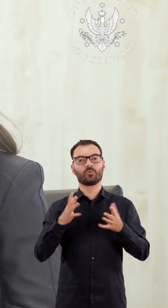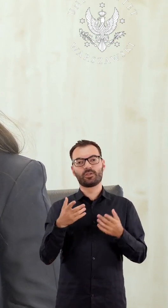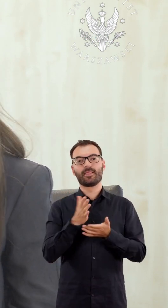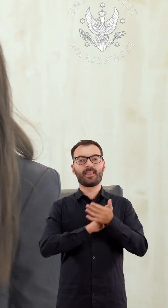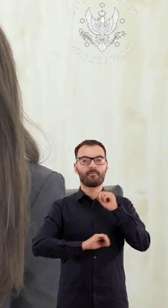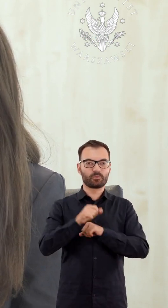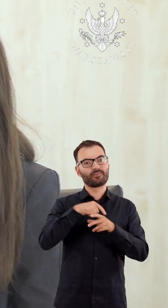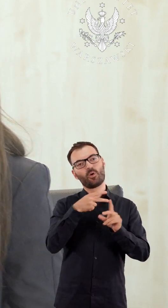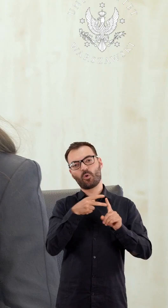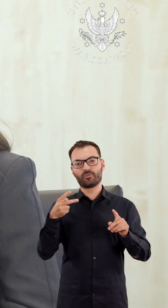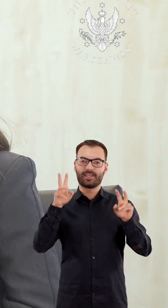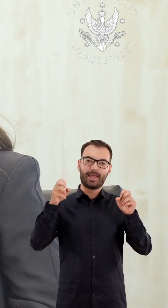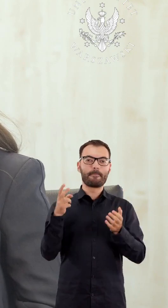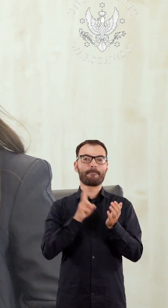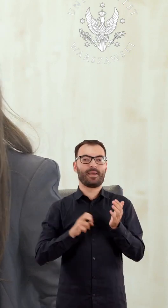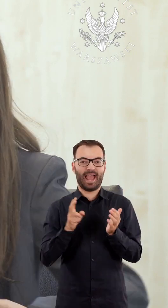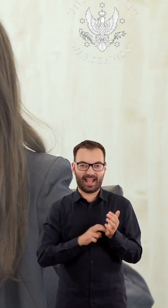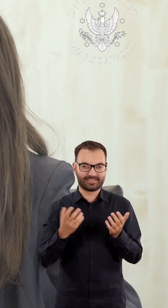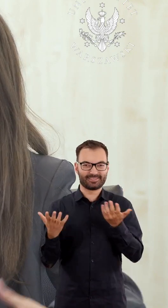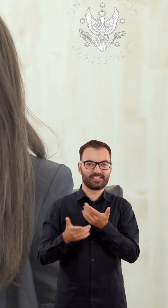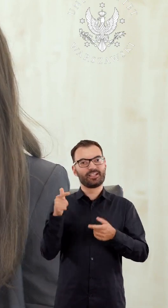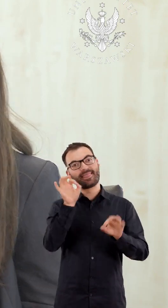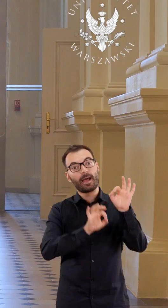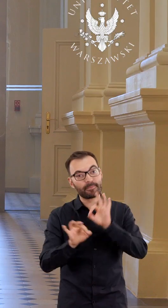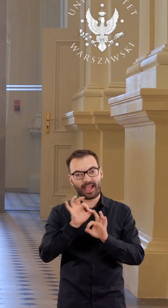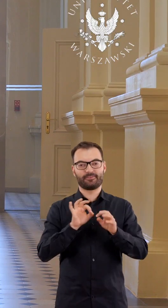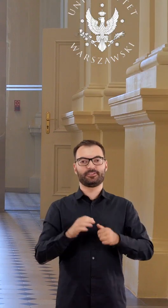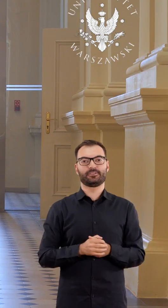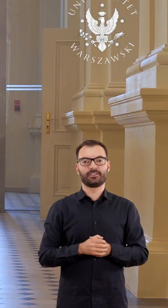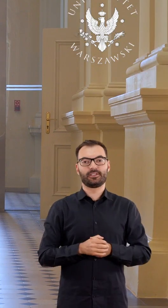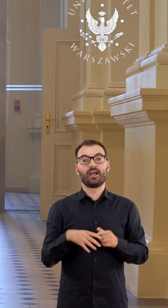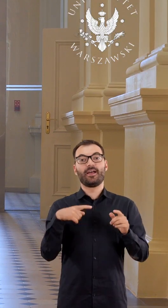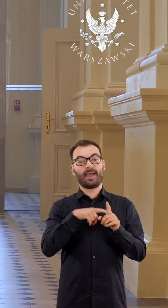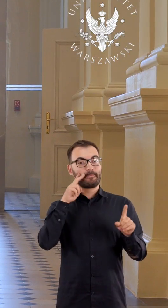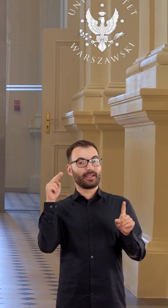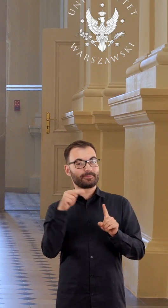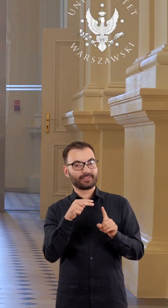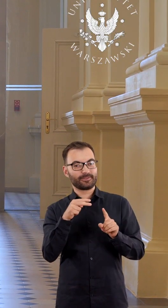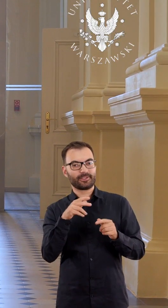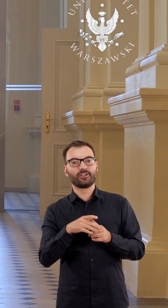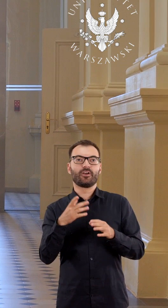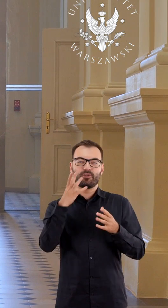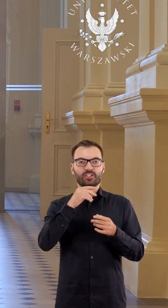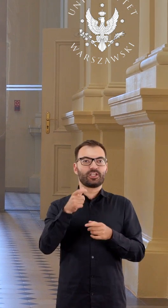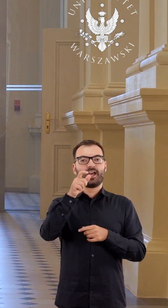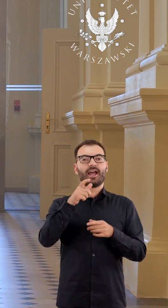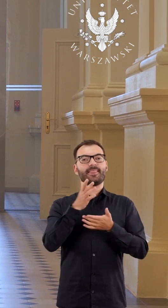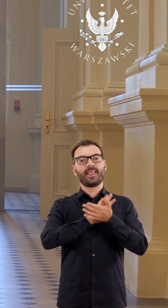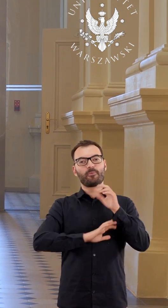jako formy inherentnego braku, czegoś, co trzeba naprawić. Niepełnosprawność w tym modelu interpretowana jest jako tragedia jednostki,